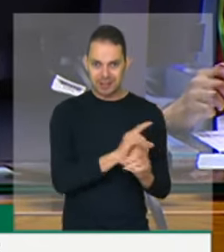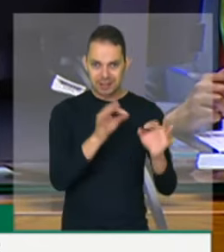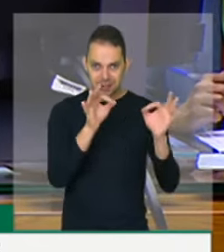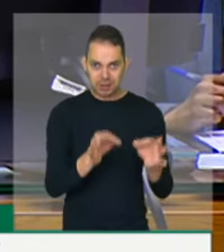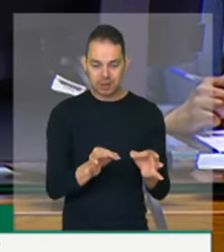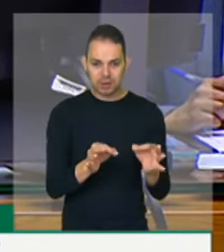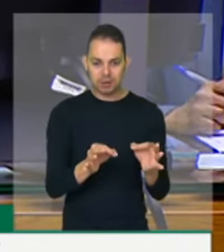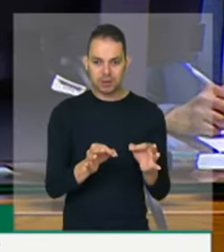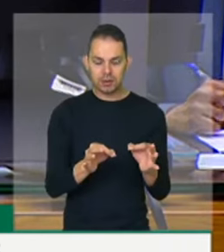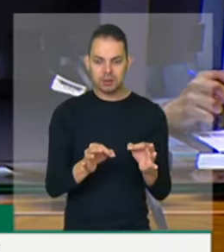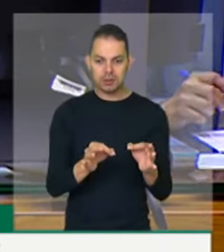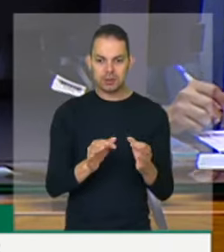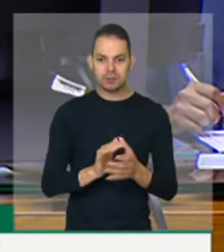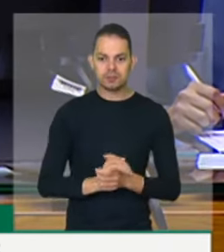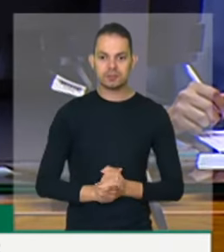SER? COM EXCEÇÃO DO... PODE